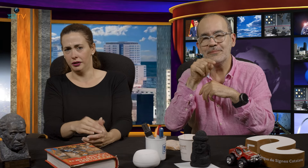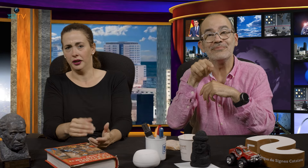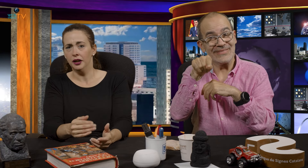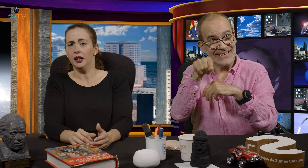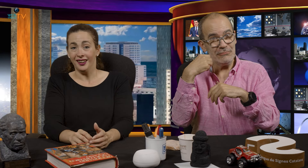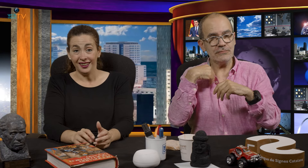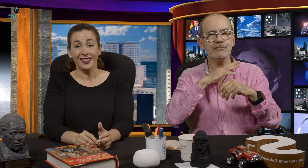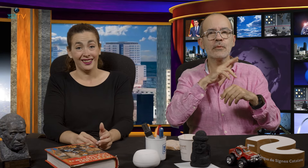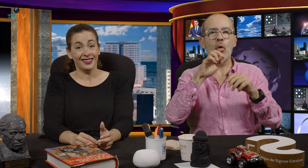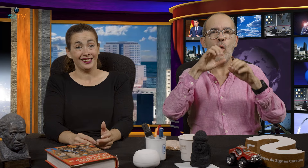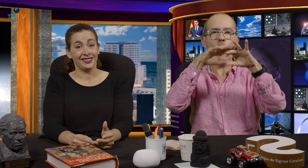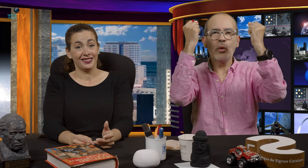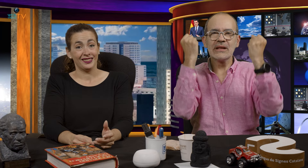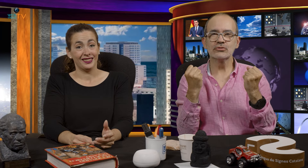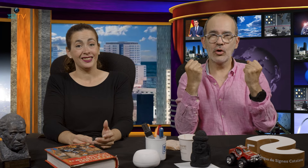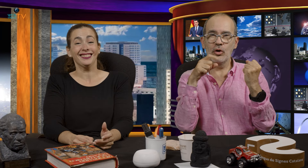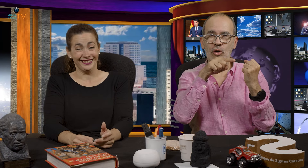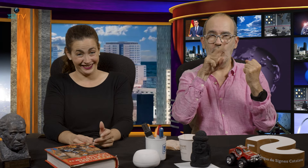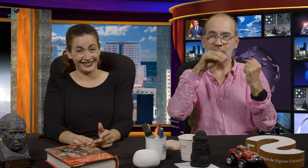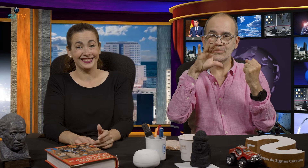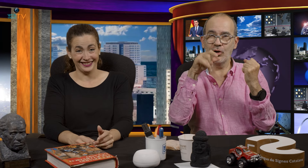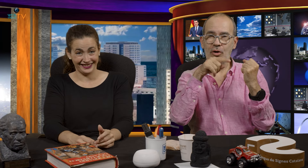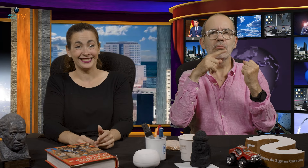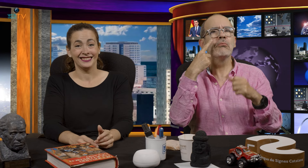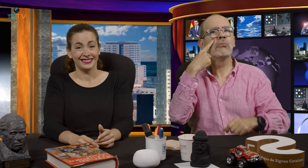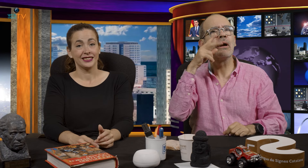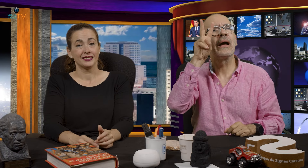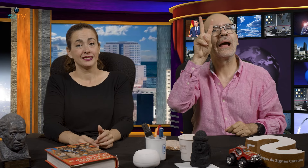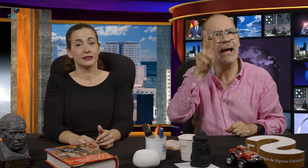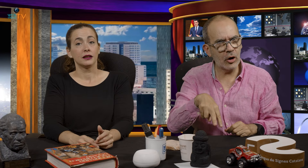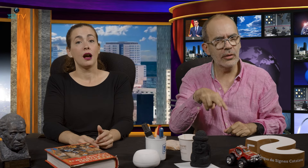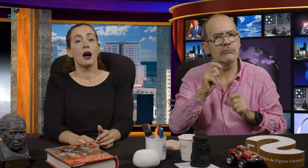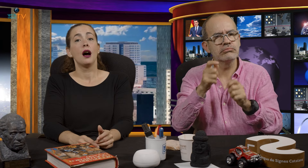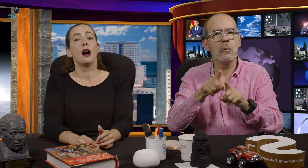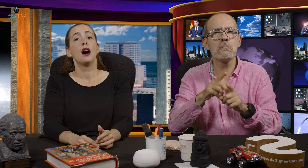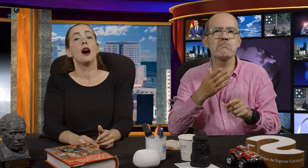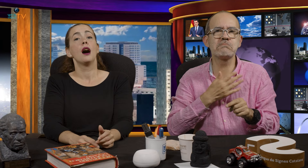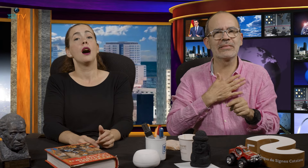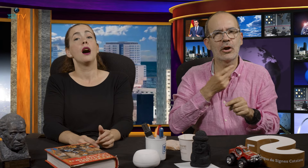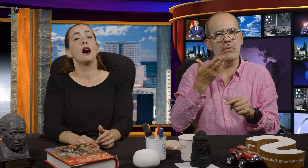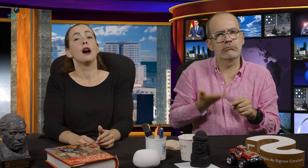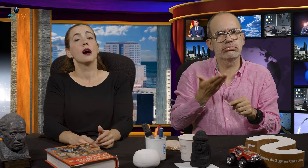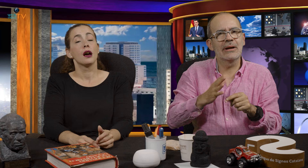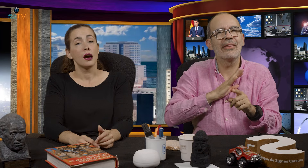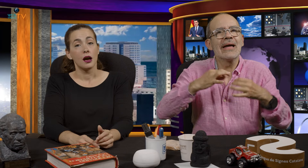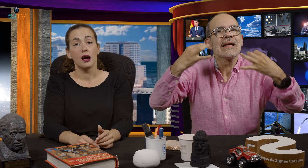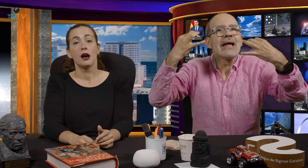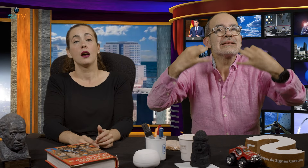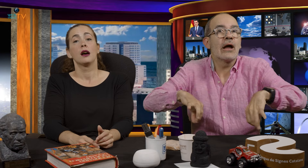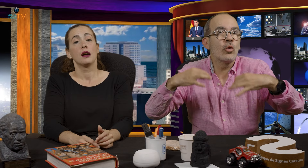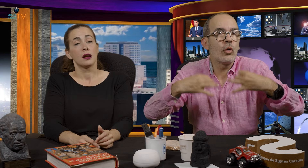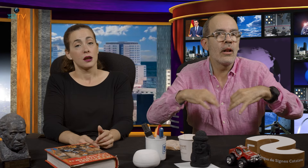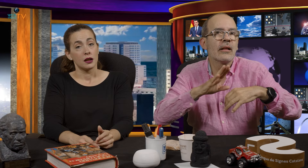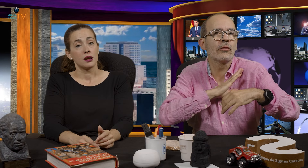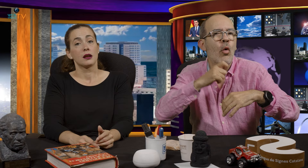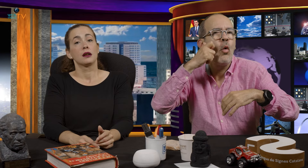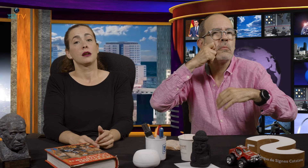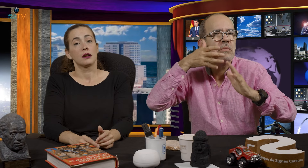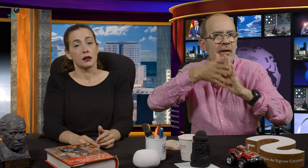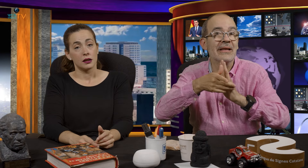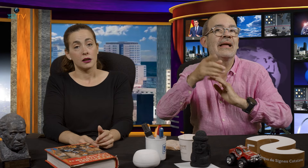UNESCO la ha reconocido como Patrimonio Natural de la Humanidad